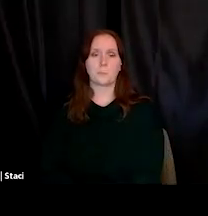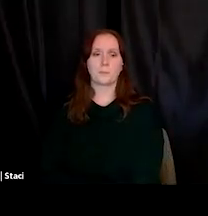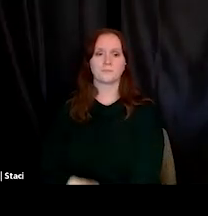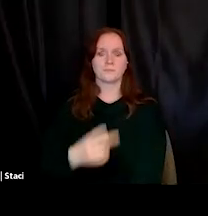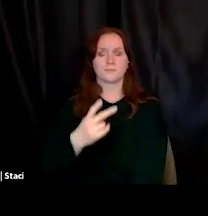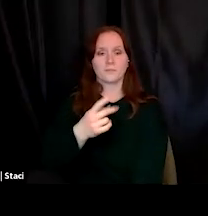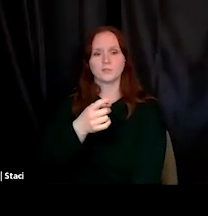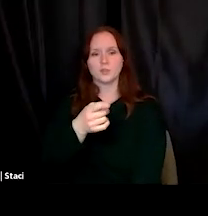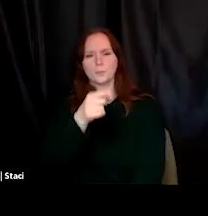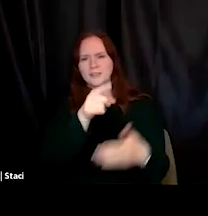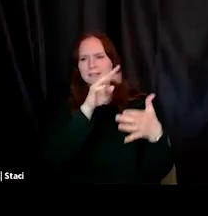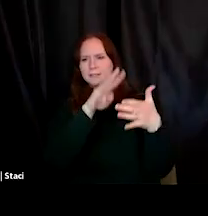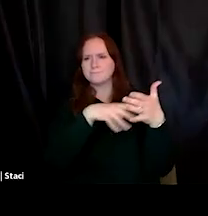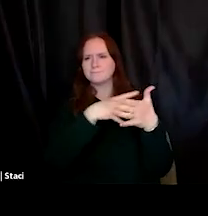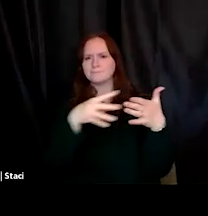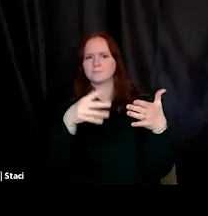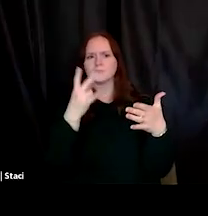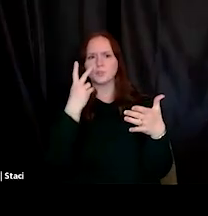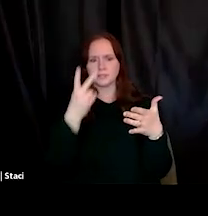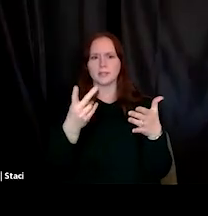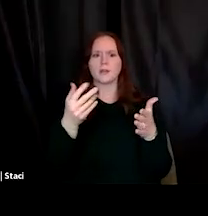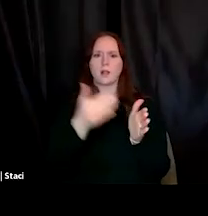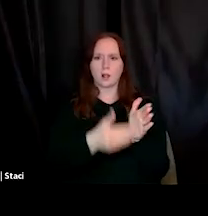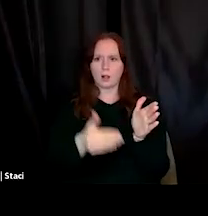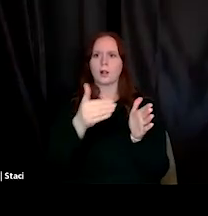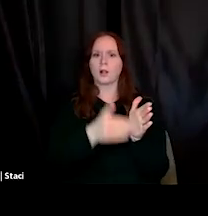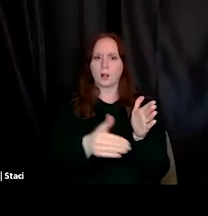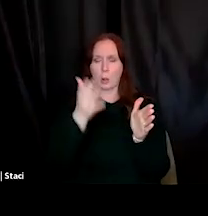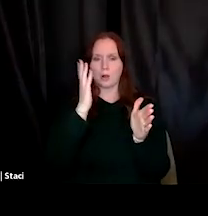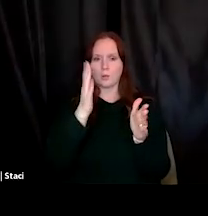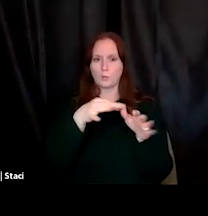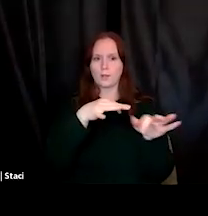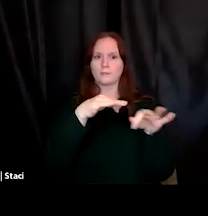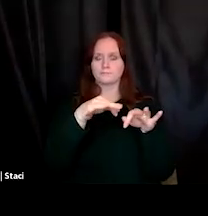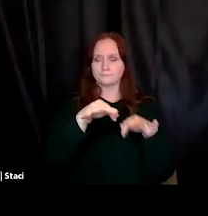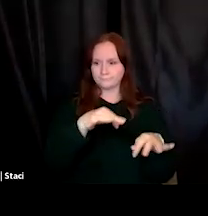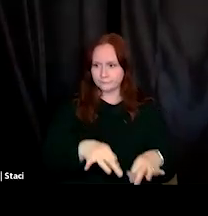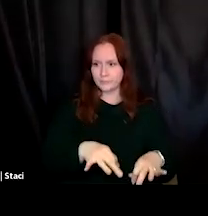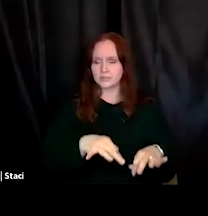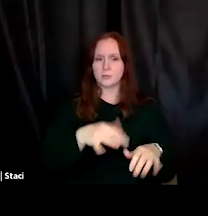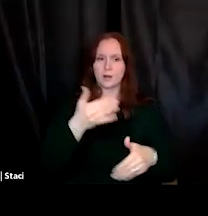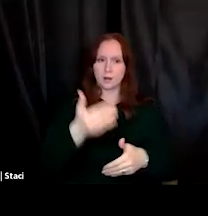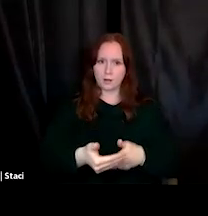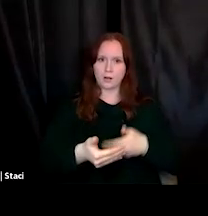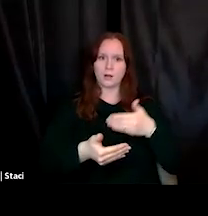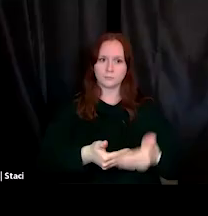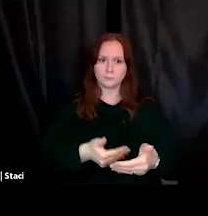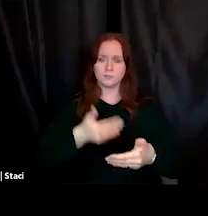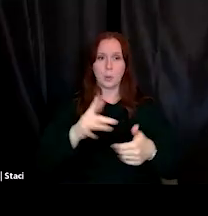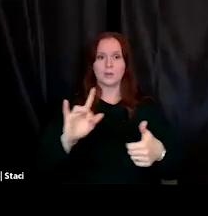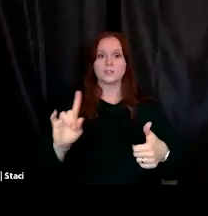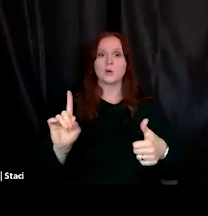hemos construido colaboraciones en todas ellas. Y nuestros líderes estatales y locales y nuestros practicantes de SOAR